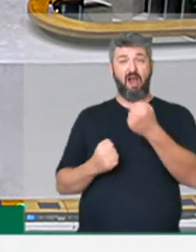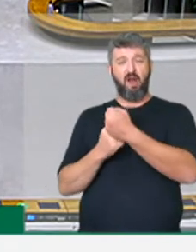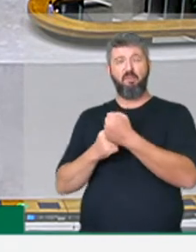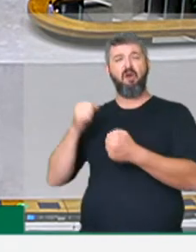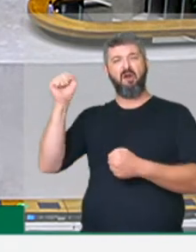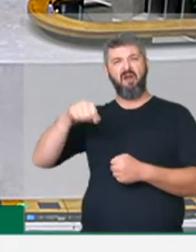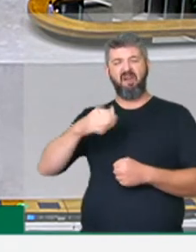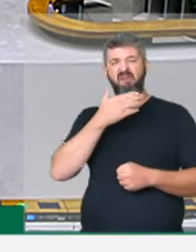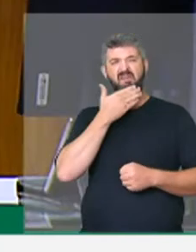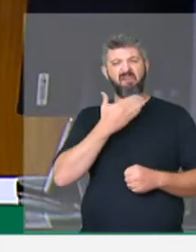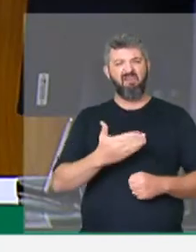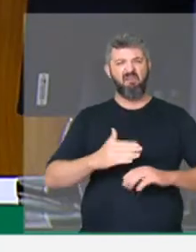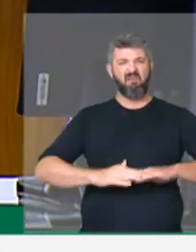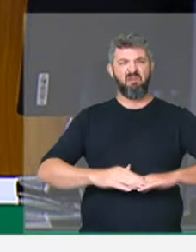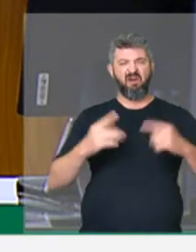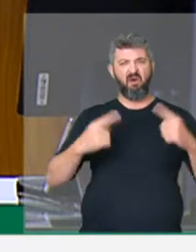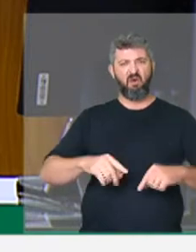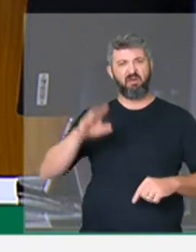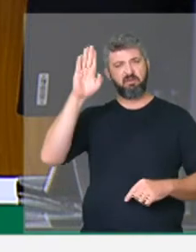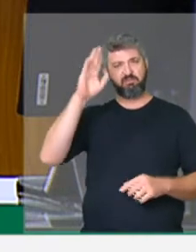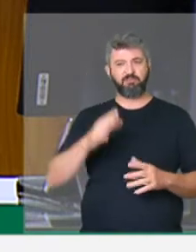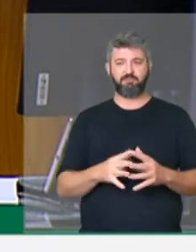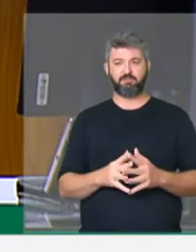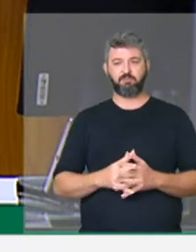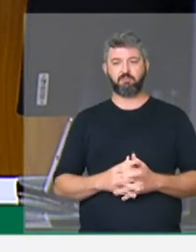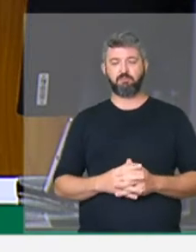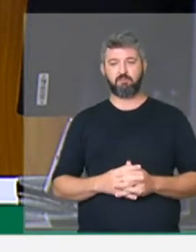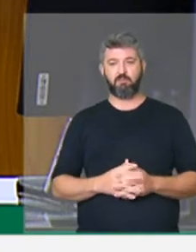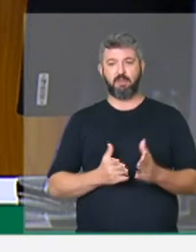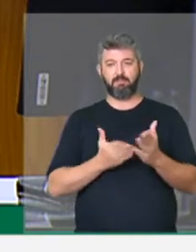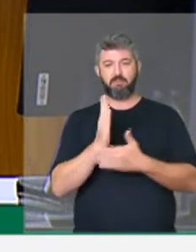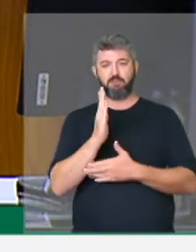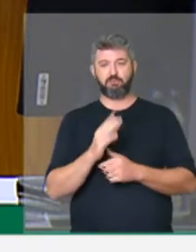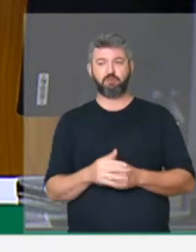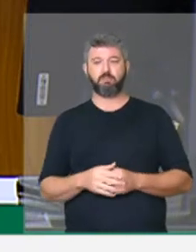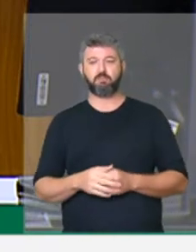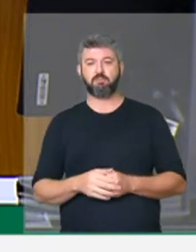DESTAQUE DE BANCADA... DESTAQUE DE BANCADA N° 4, DESTAQUE DE PREFERÊNCIA PARA